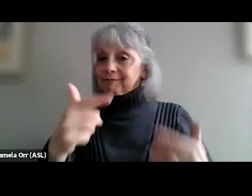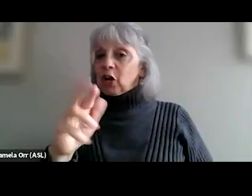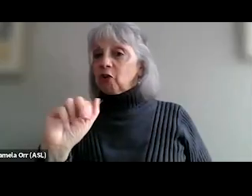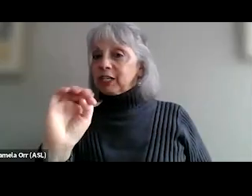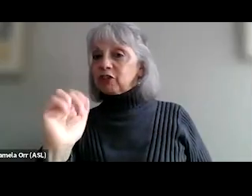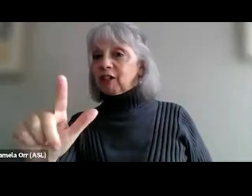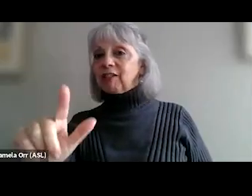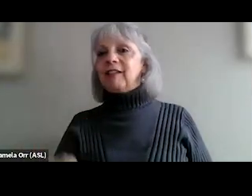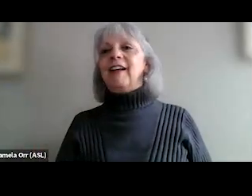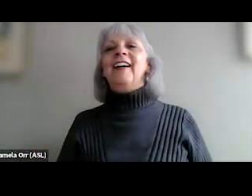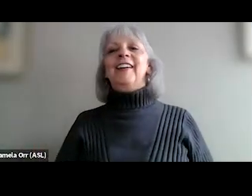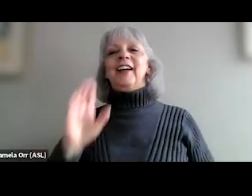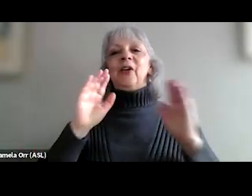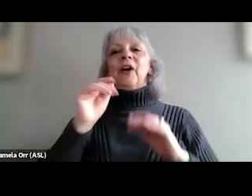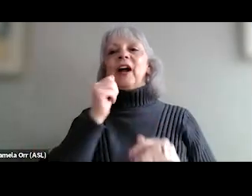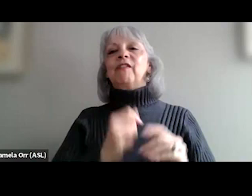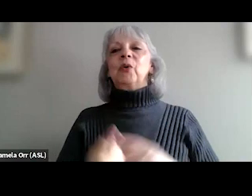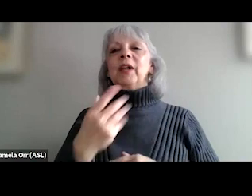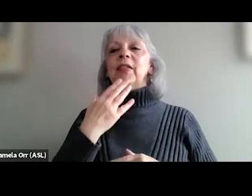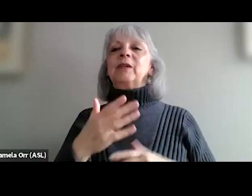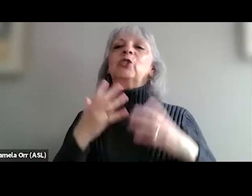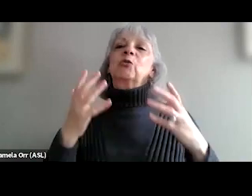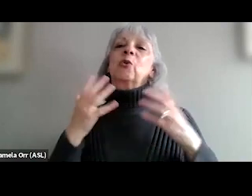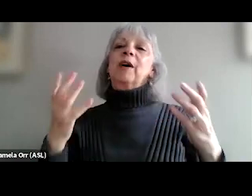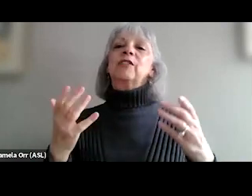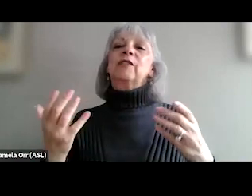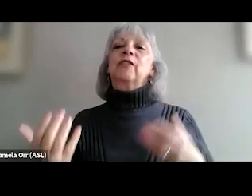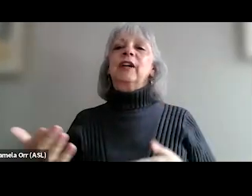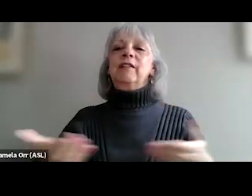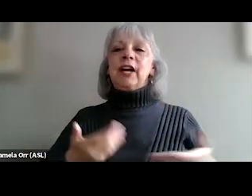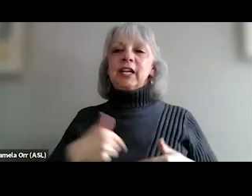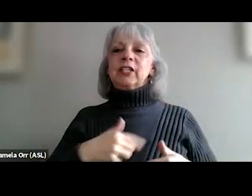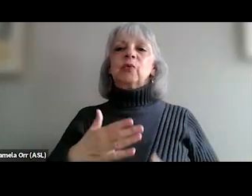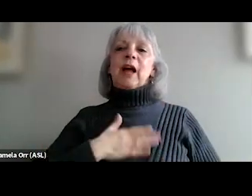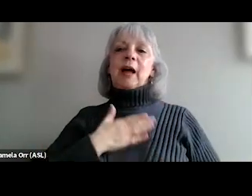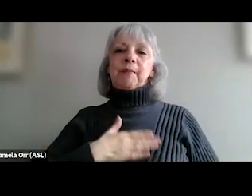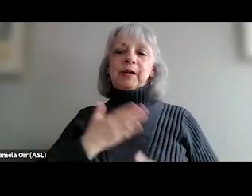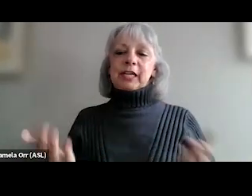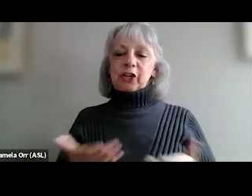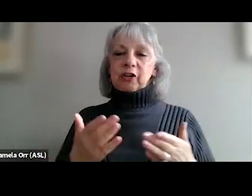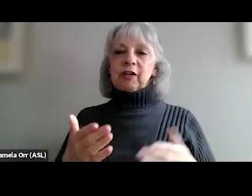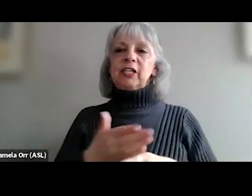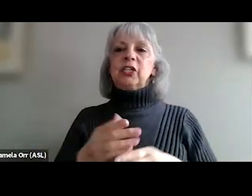Hola a todos. Muchas gracias por invitarnos. Estamos agradecidos de estar aquí y de compartir este espacio con todos ustedes.